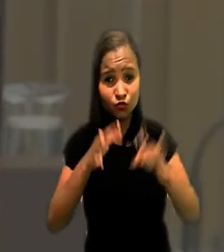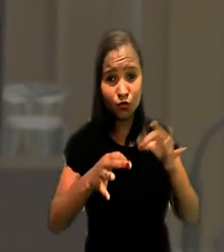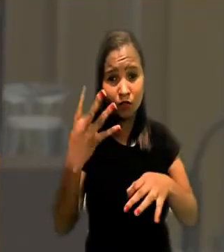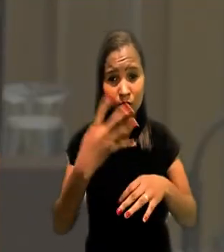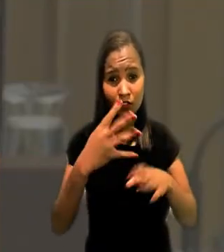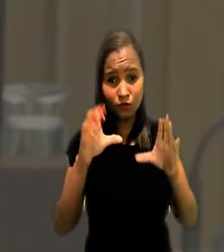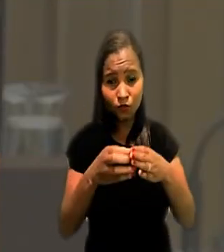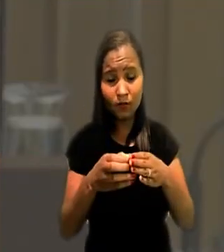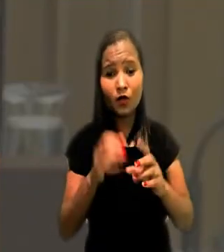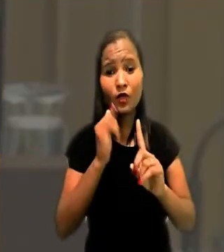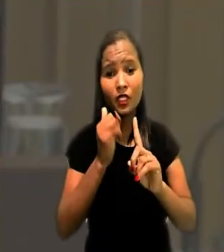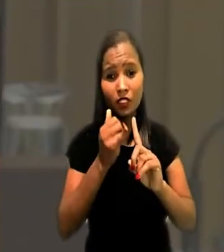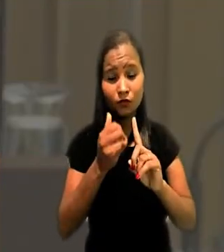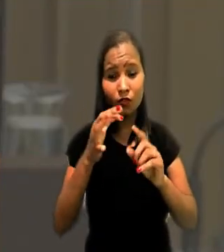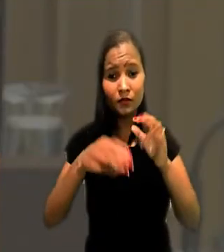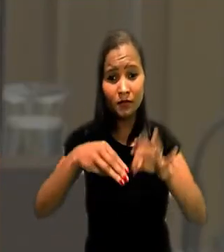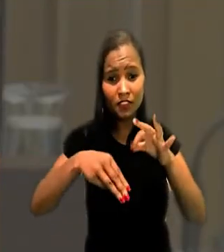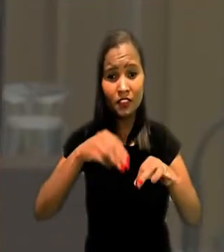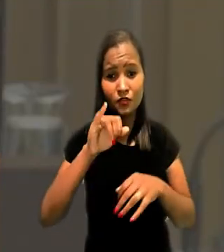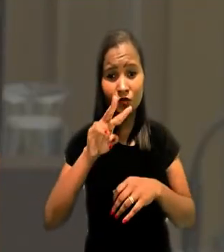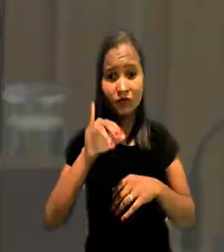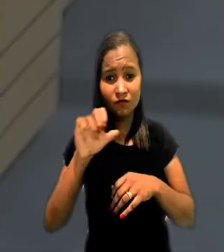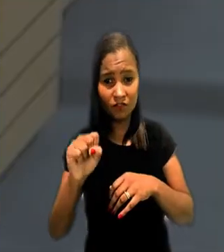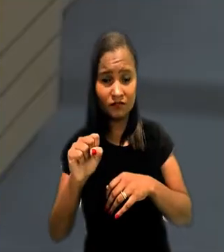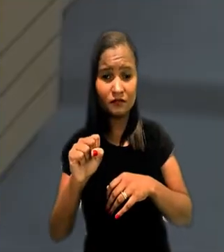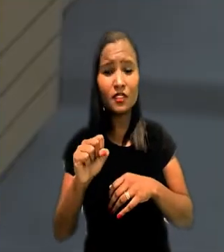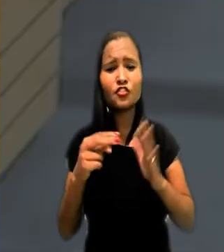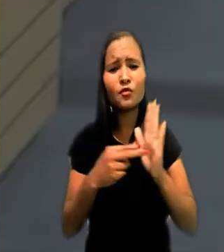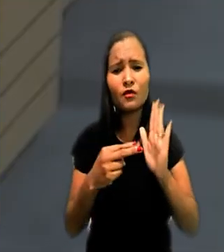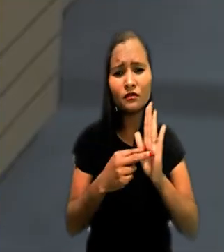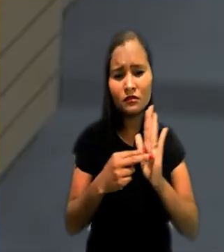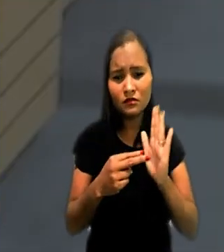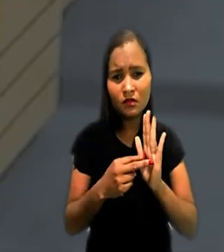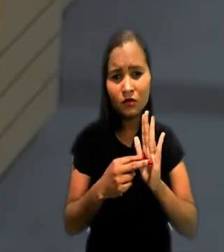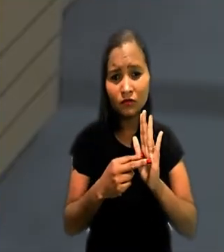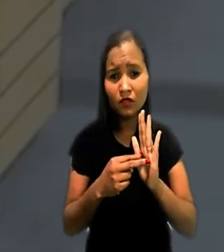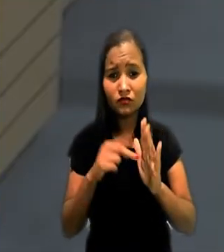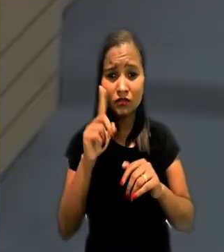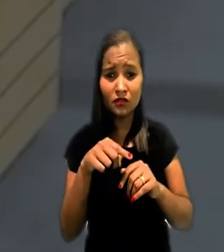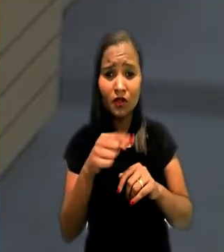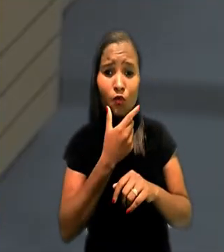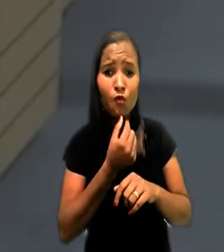do recurso da igreja, o ministro Ives Gandra, chamou a atenção para o fato de se tratar de um fiel da